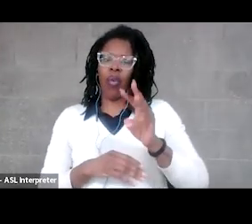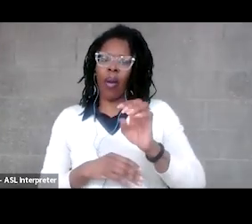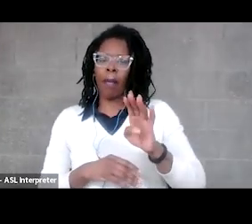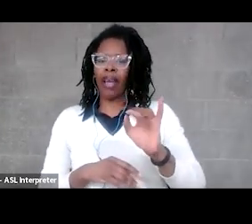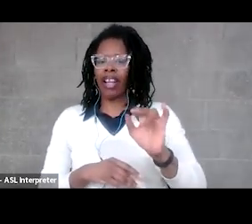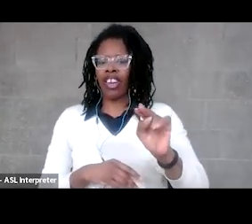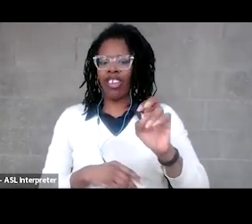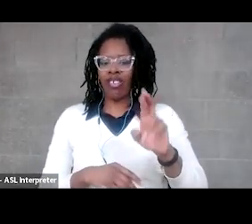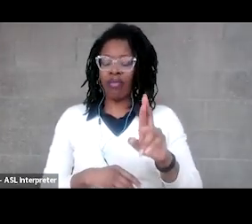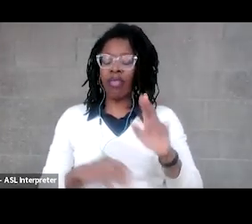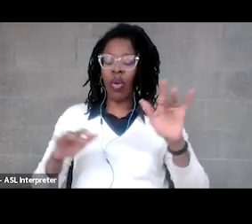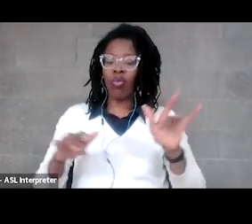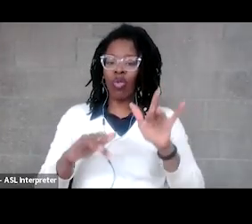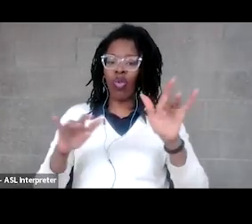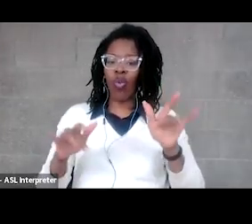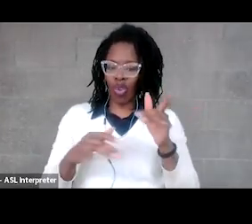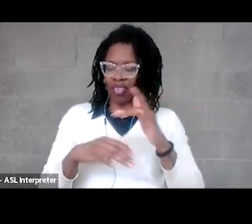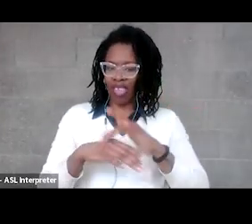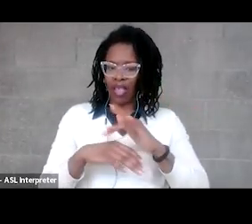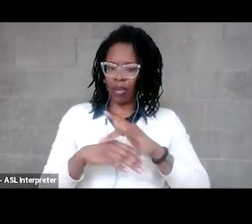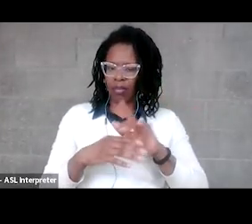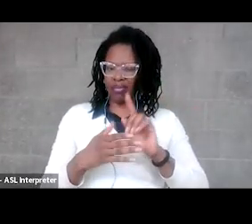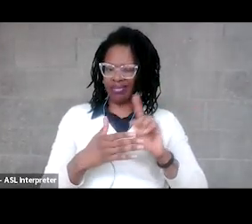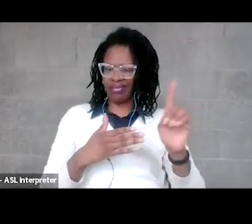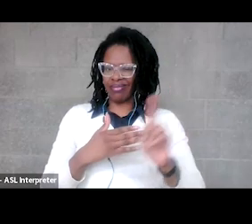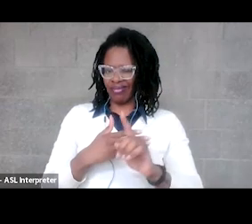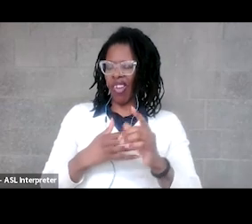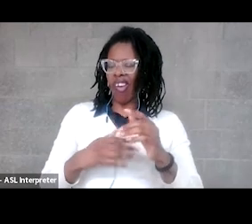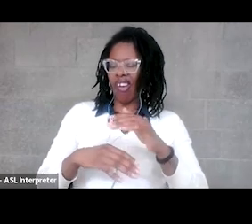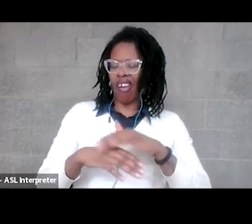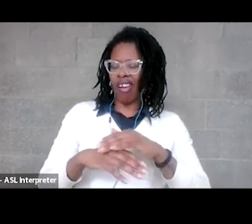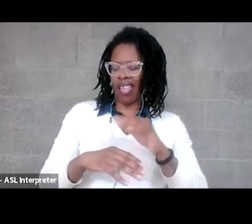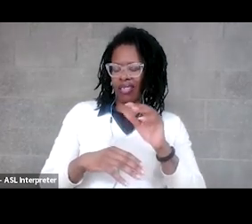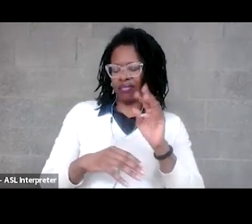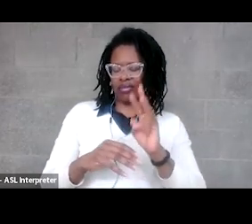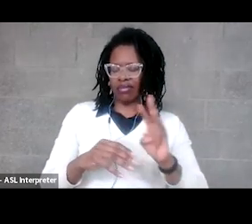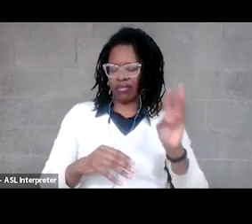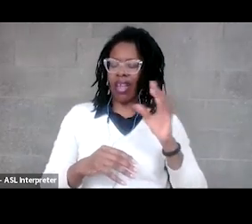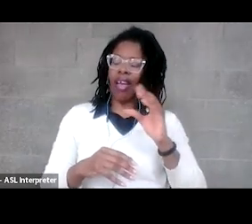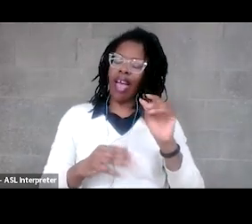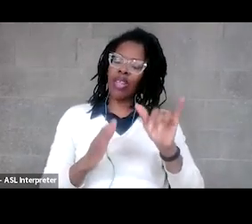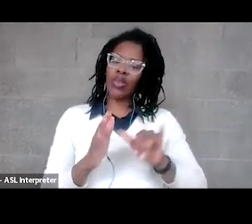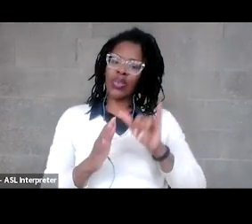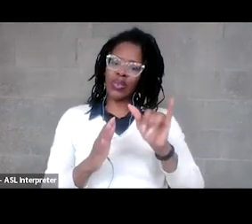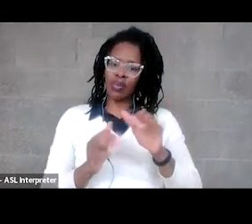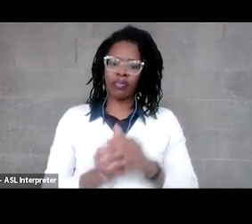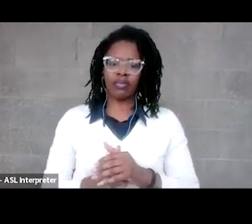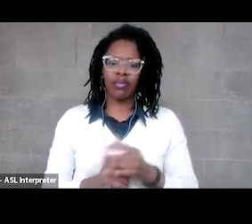La grabación estará disponible dentro de una semana en el sitio web de SOAR y luego en YouTube. Tomaremos algunas preguntas,